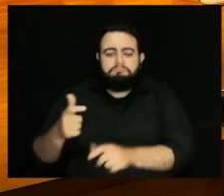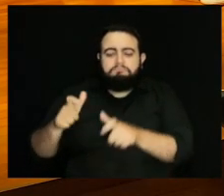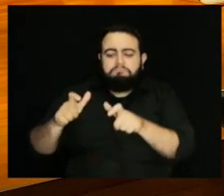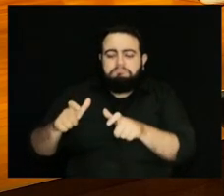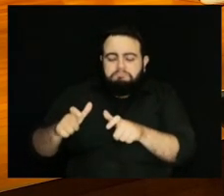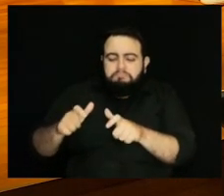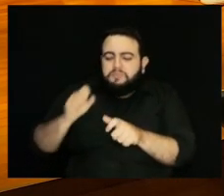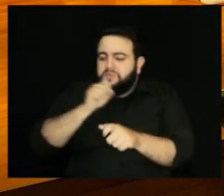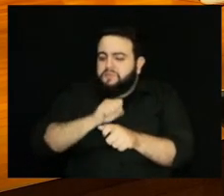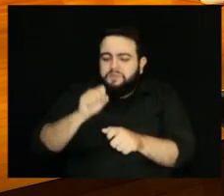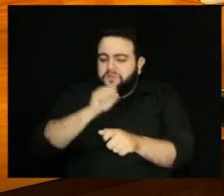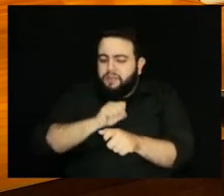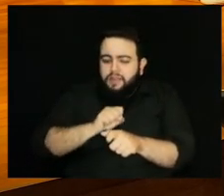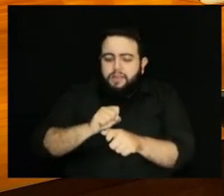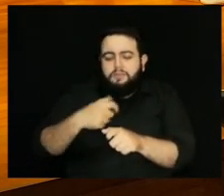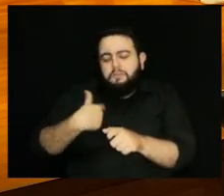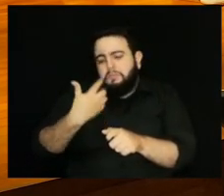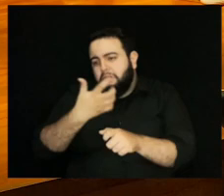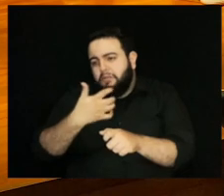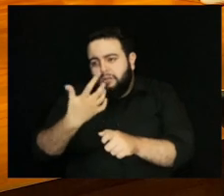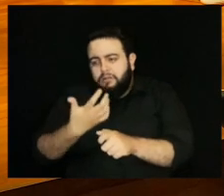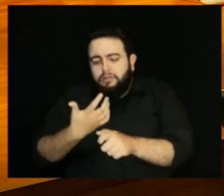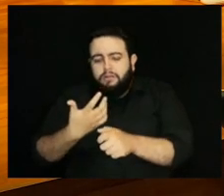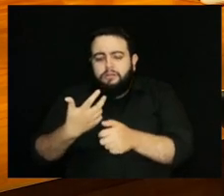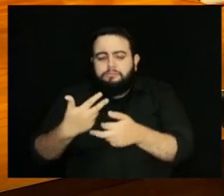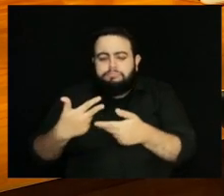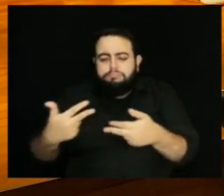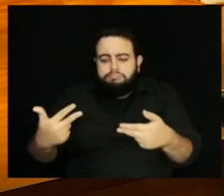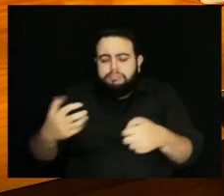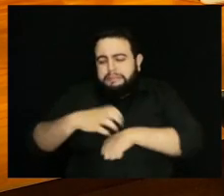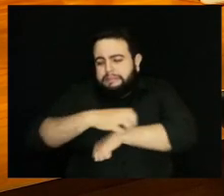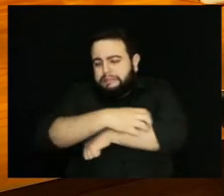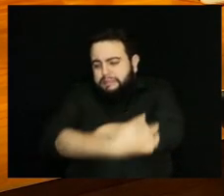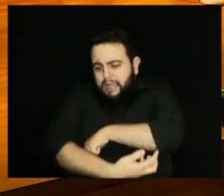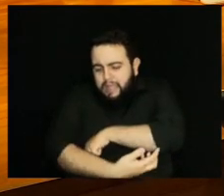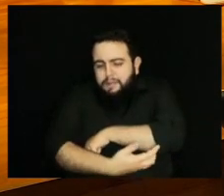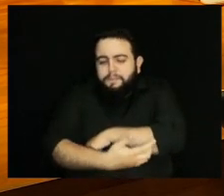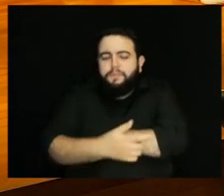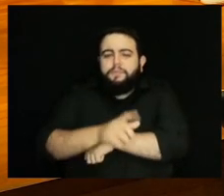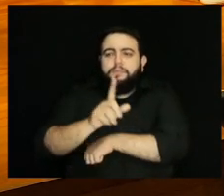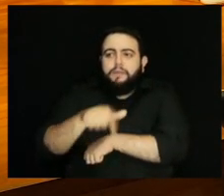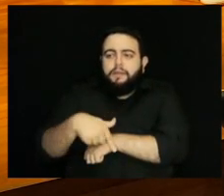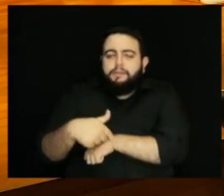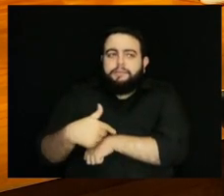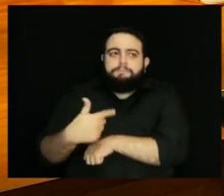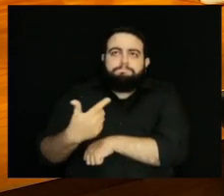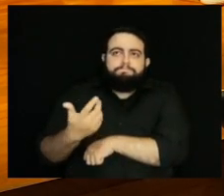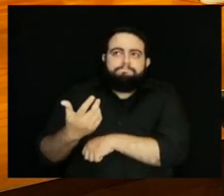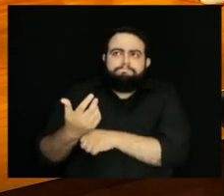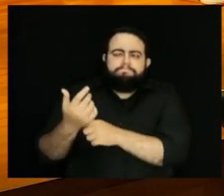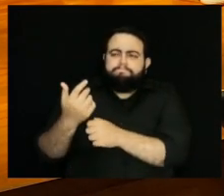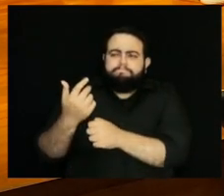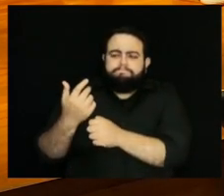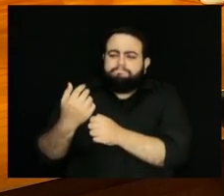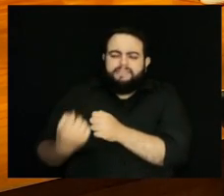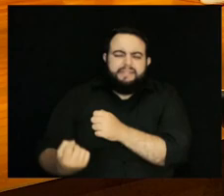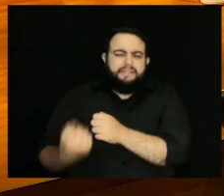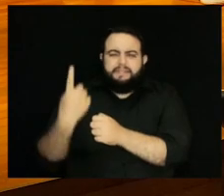de supapo, cantar dela era um sapo enfim, era mulher completamente [f__ ] na vida e tal, e